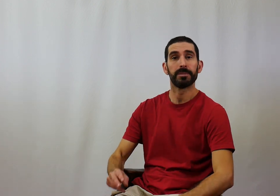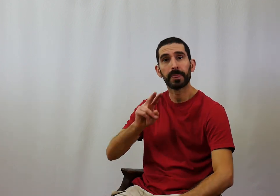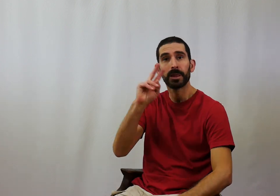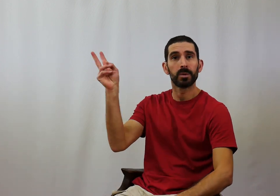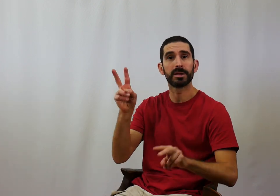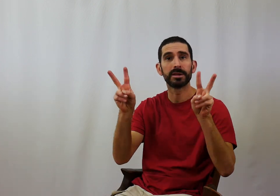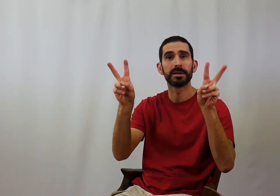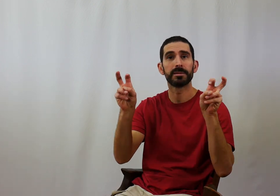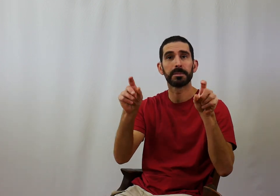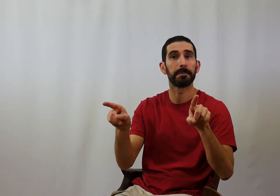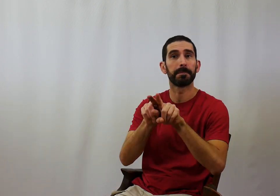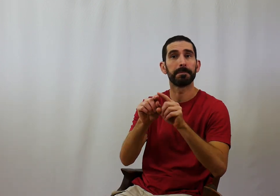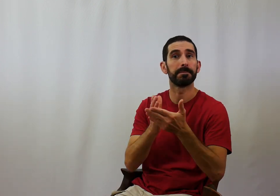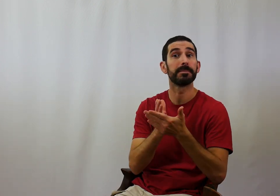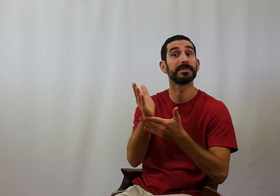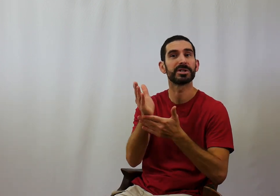Voici une autre expression ayant le même sens.